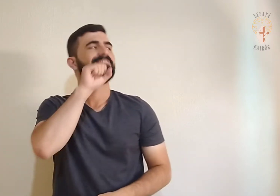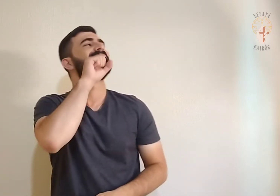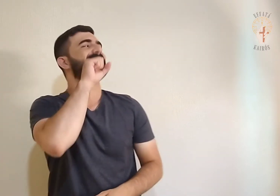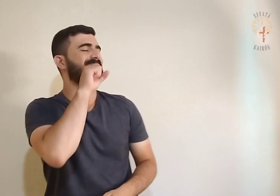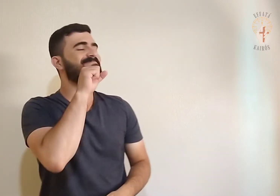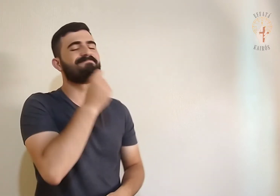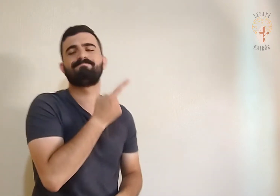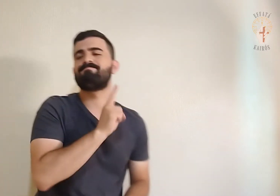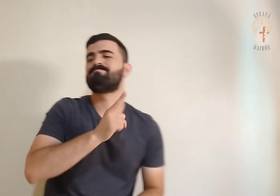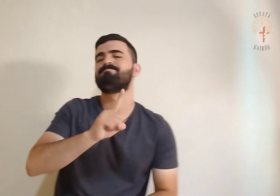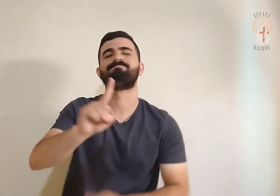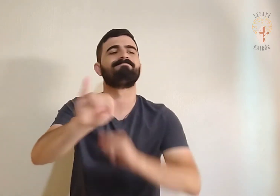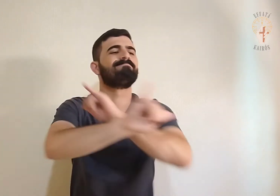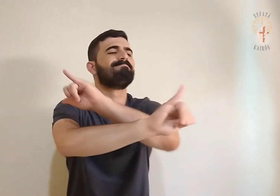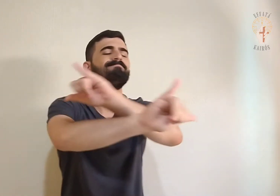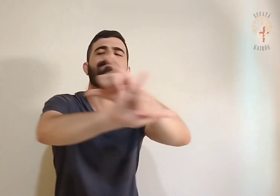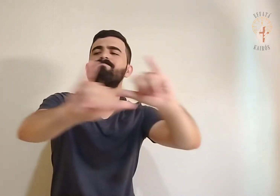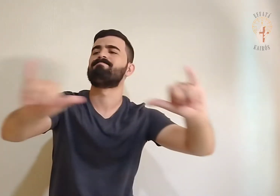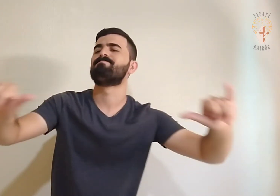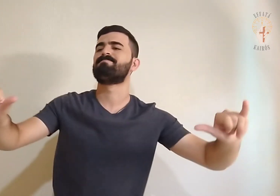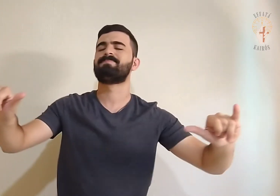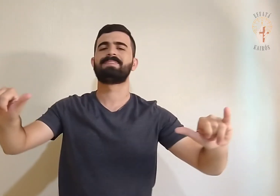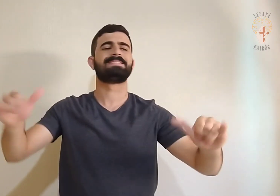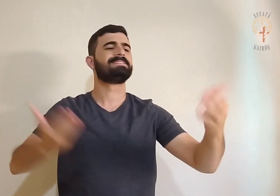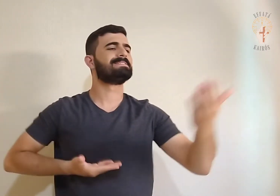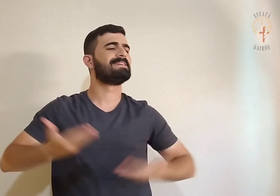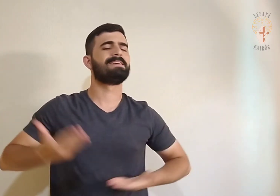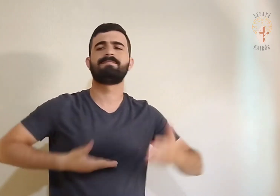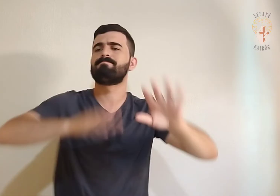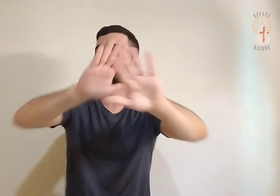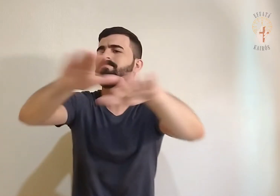5 - Sua mãe disse